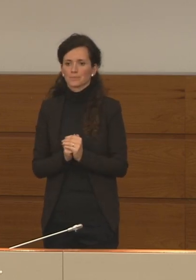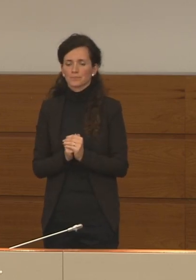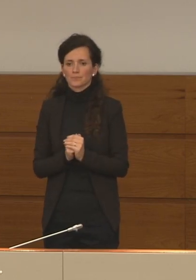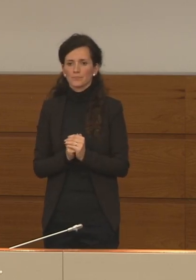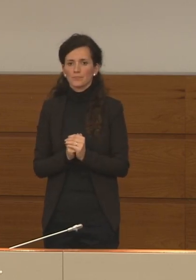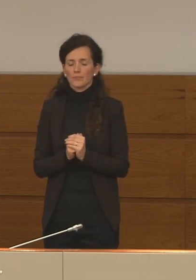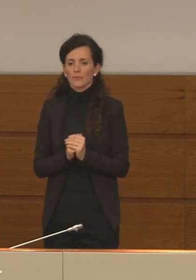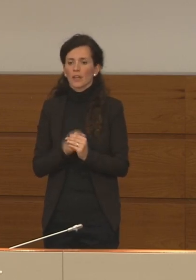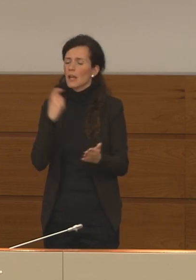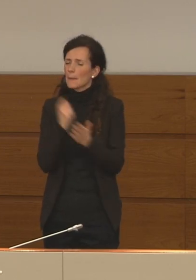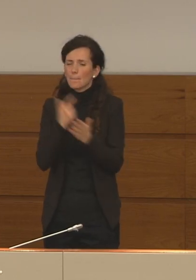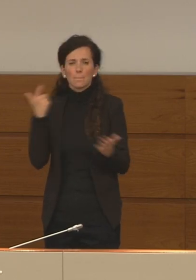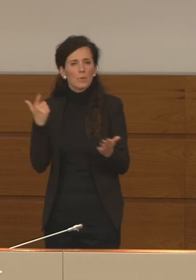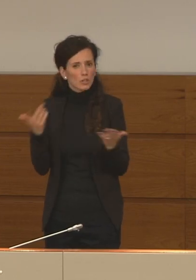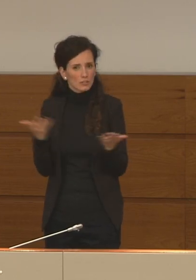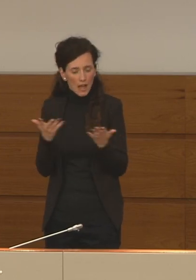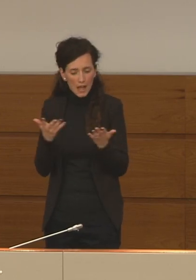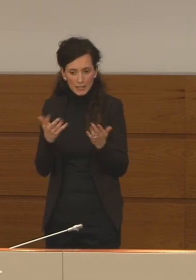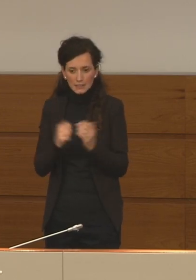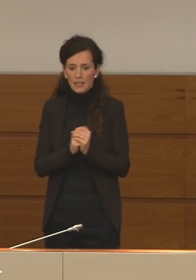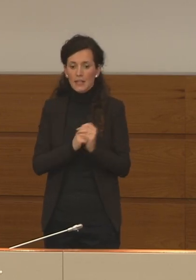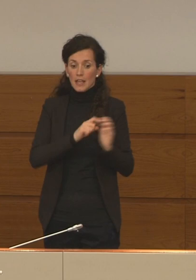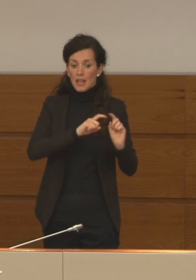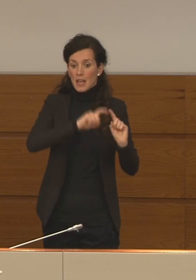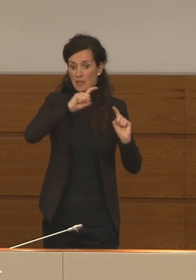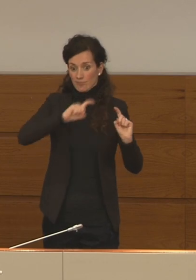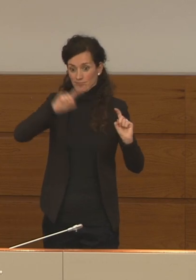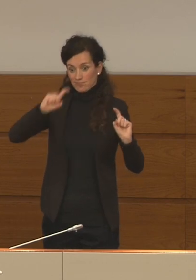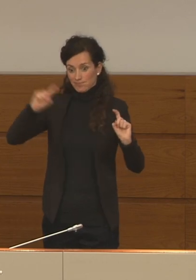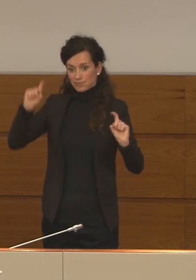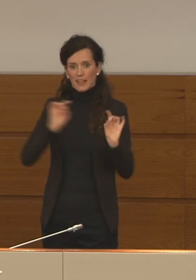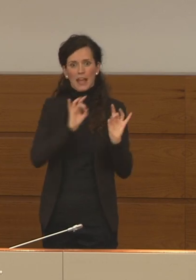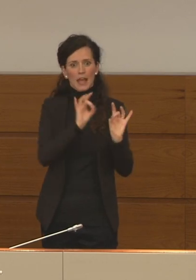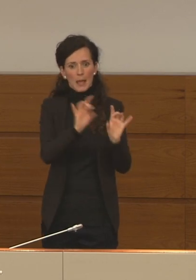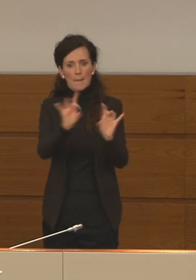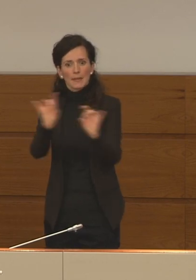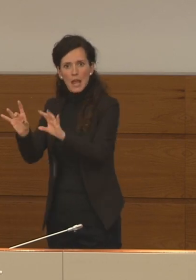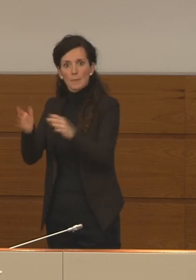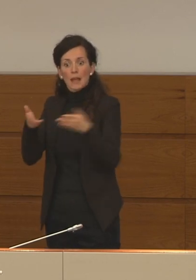questa fase è che la curva epidemica dell'influenza è in fase calante e